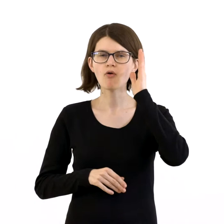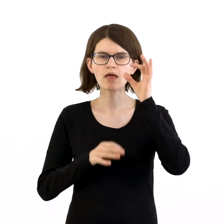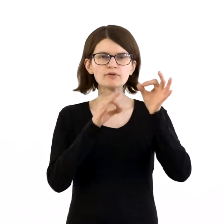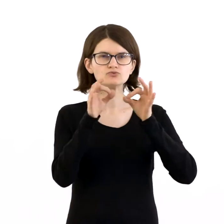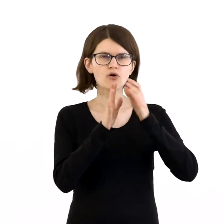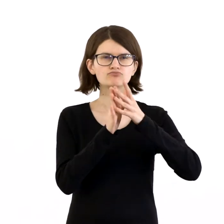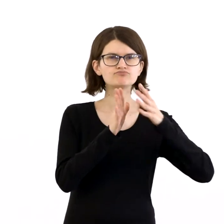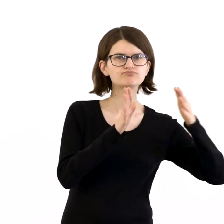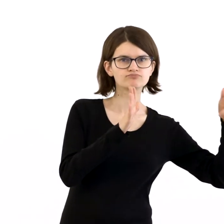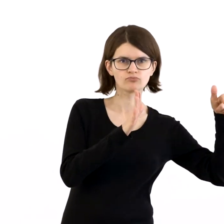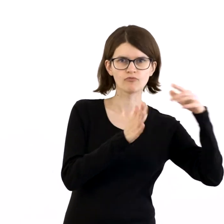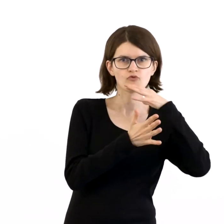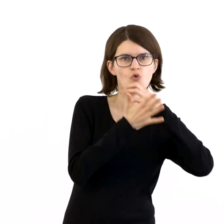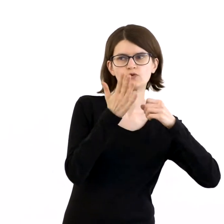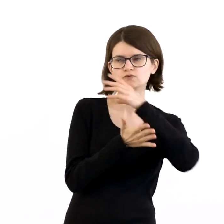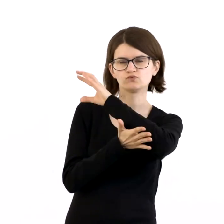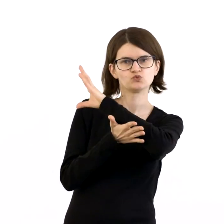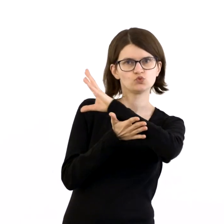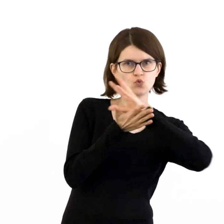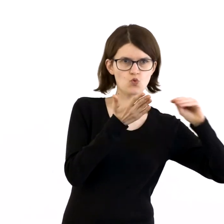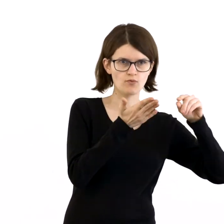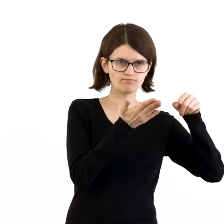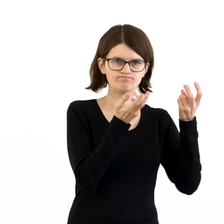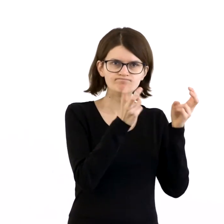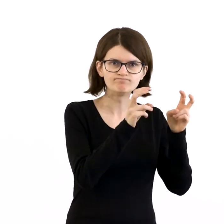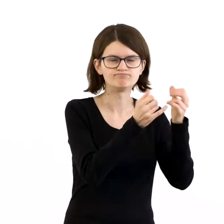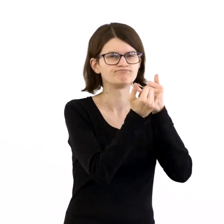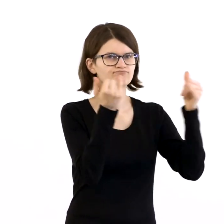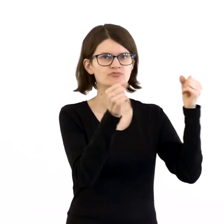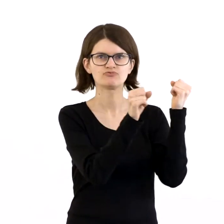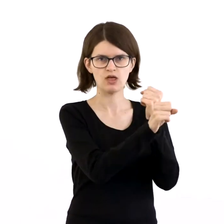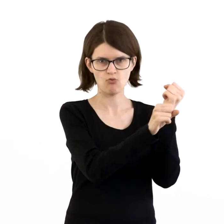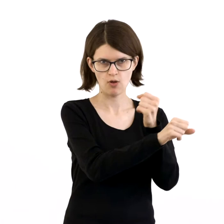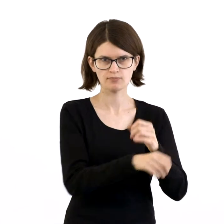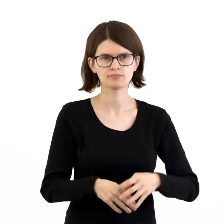i potem stało się wzorem dla wielu dzieł.